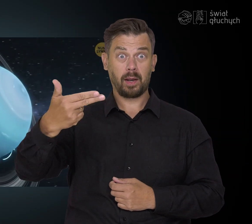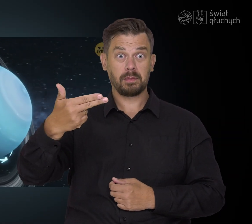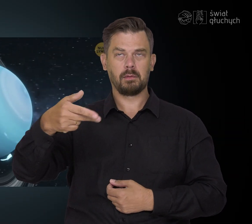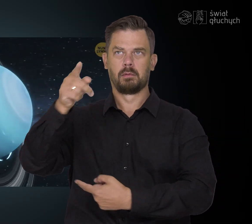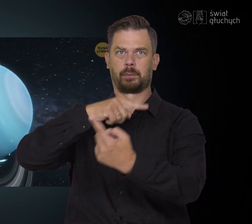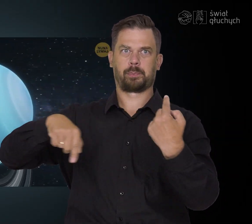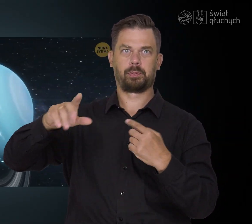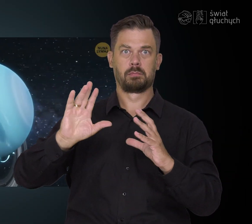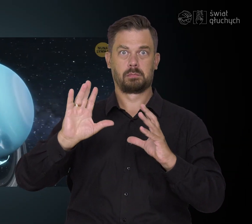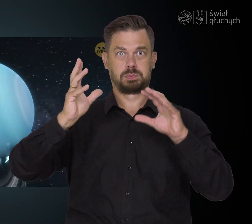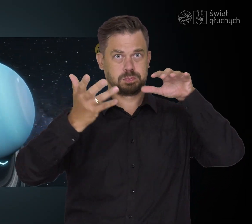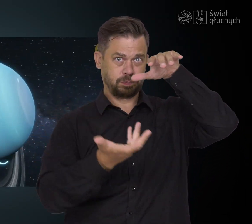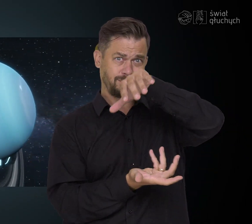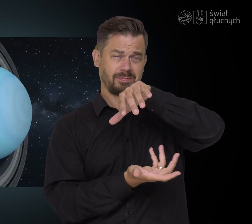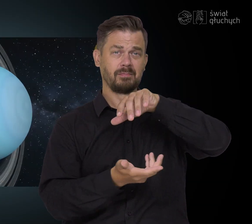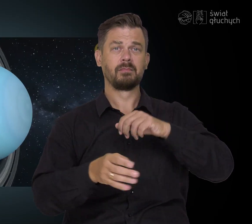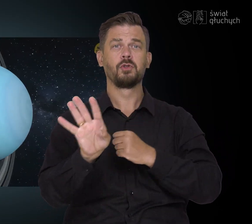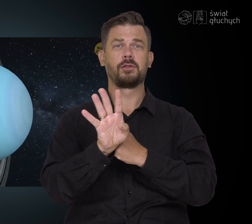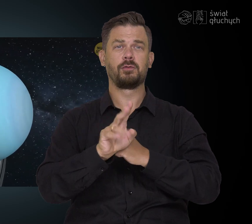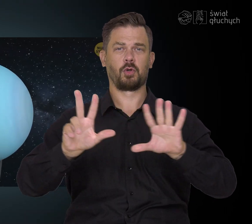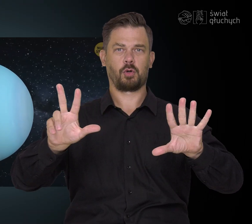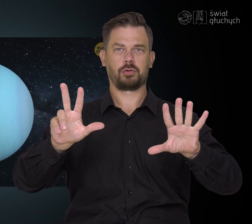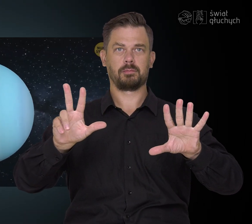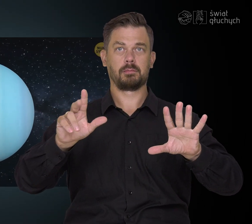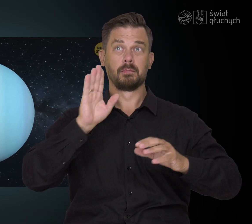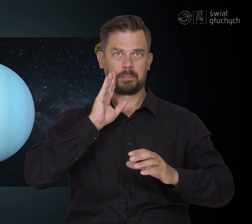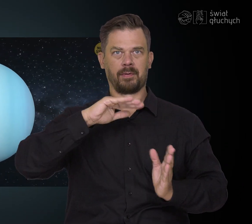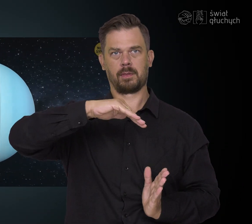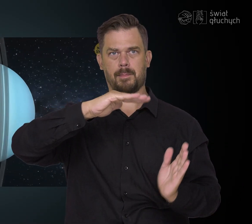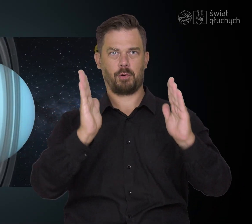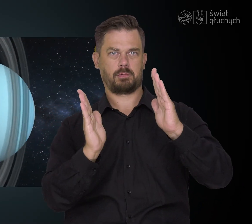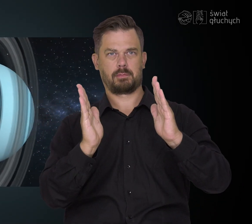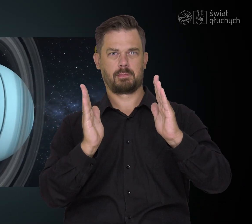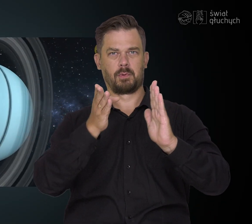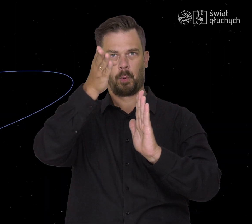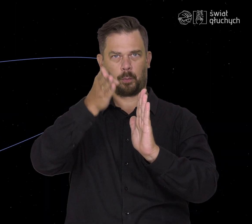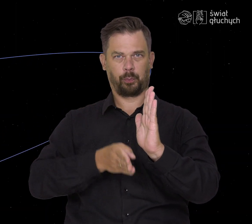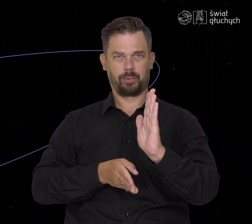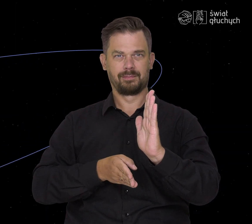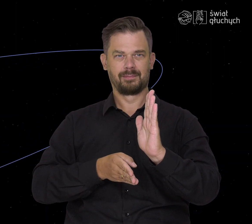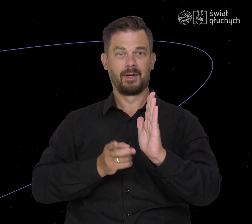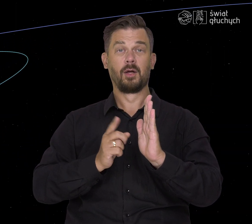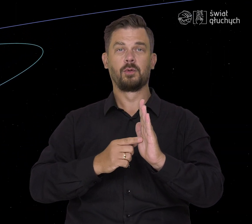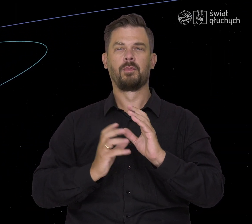Uran ma oś obrotu wychyloną o całe 98 stopni. Ta planeta dosłownie leży na boku zamiast kręcić się jak bąk,